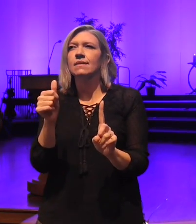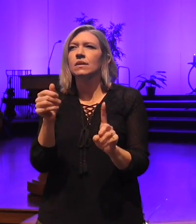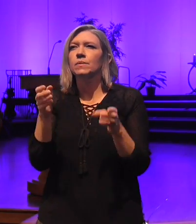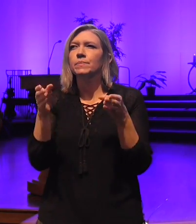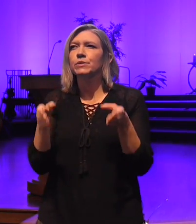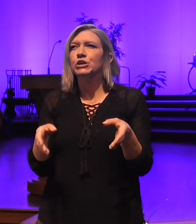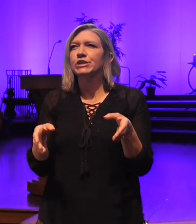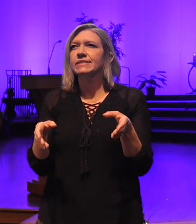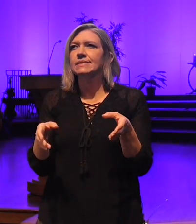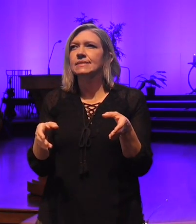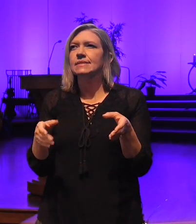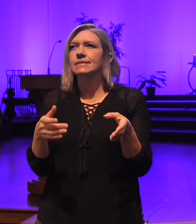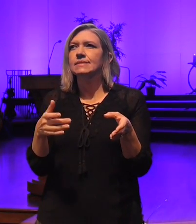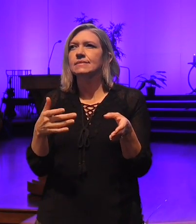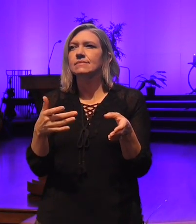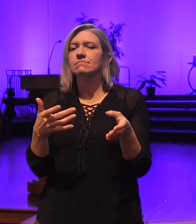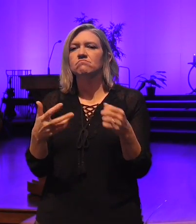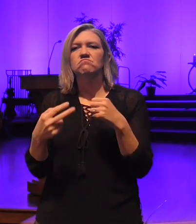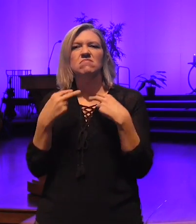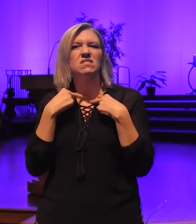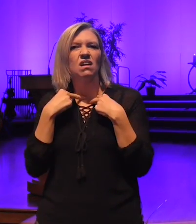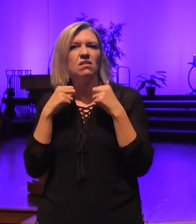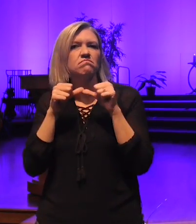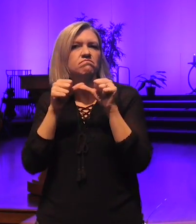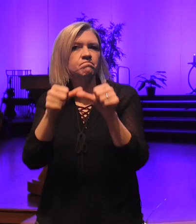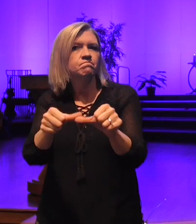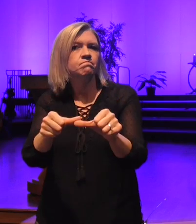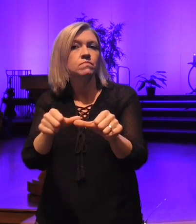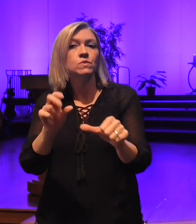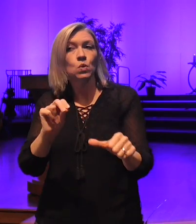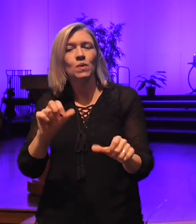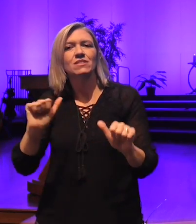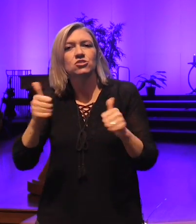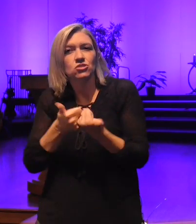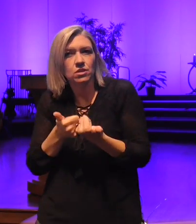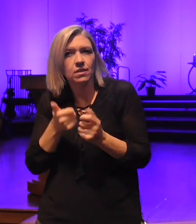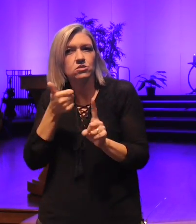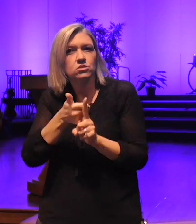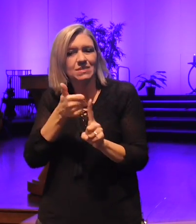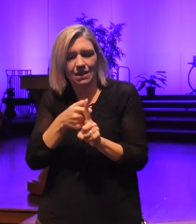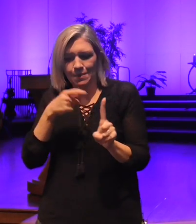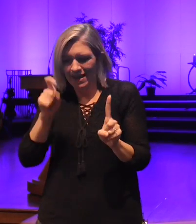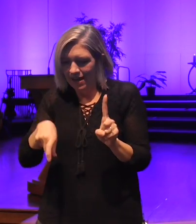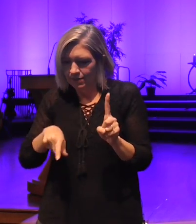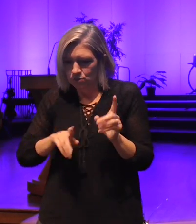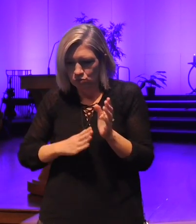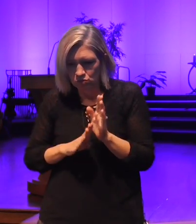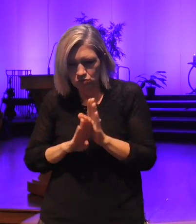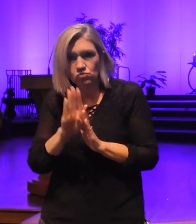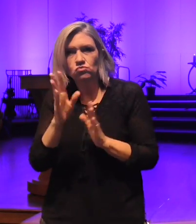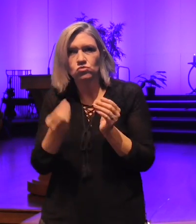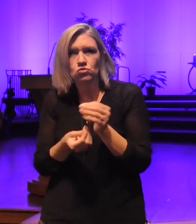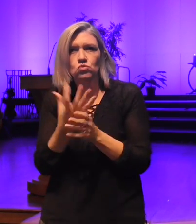inclinado a quedarse estancado y se desafió a sí mismo. Tengo que crecer y no puedo quedarme en eso, así que